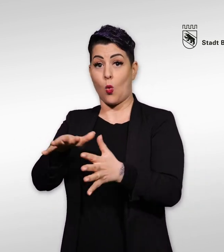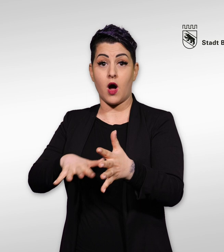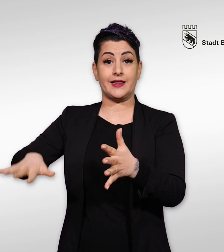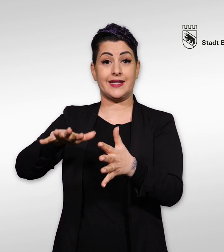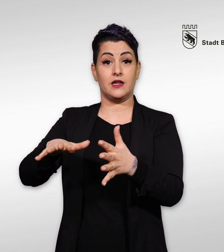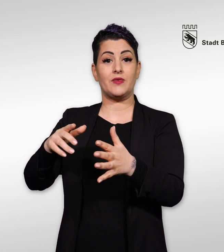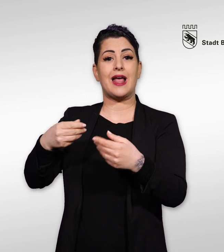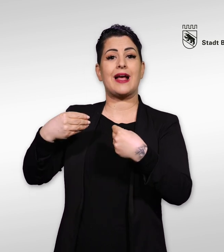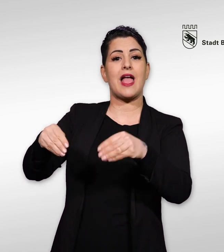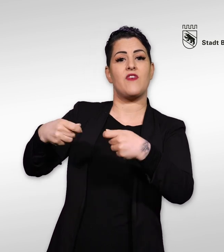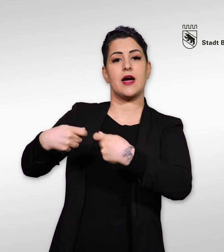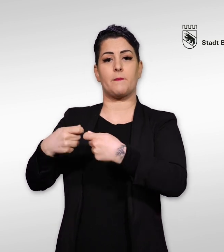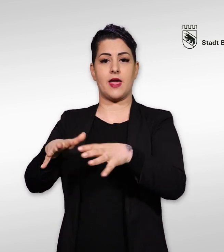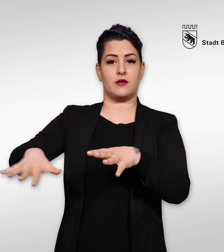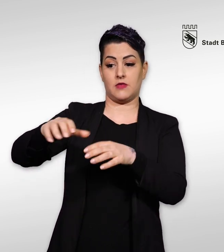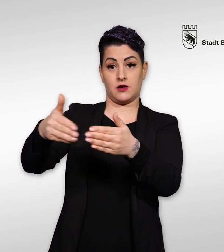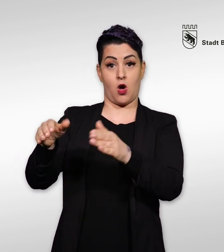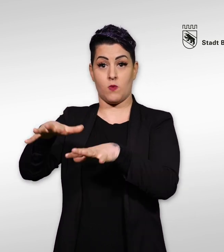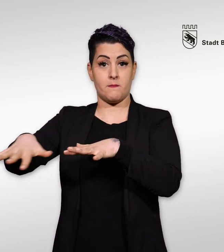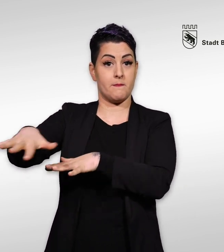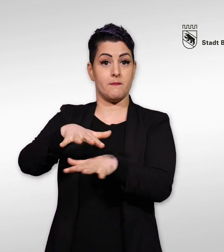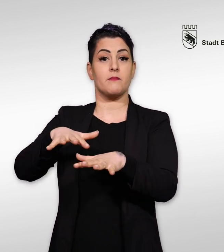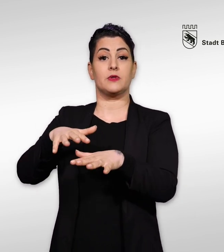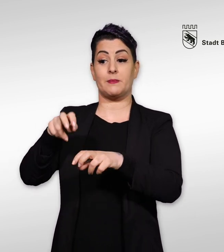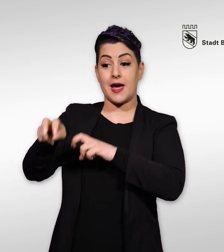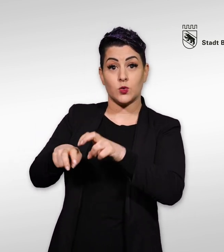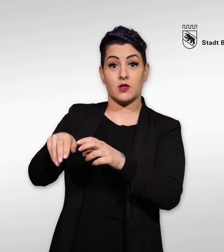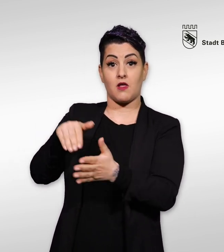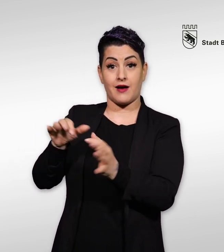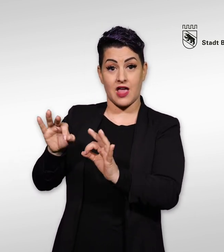Quartier in der Stadt Bern nutzen.